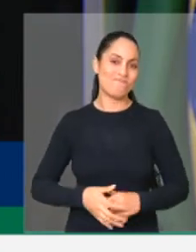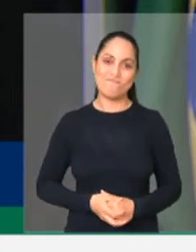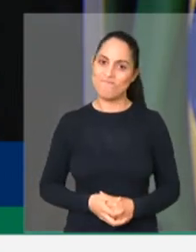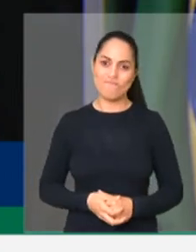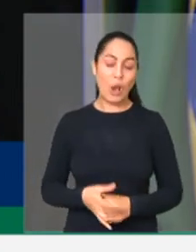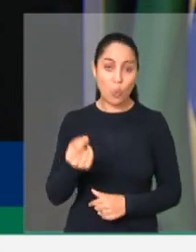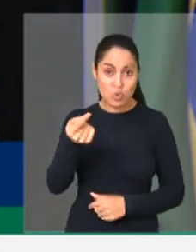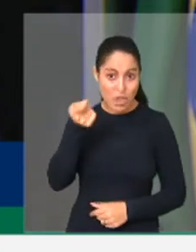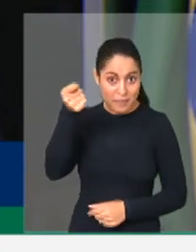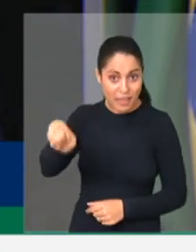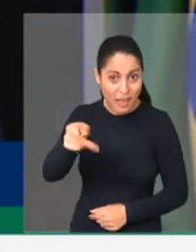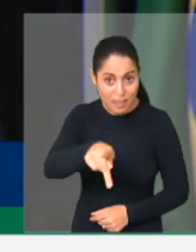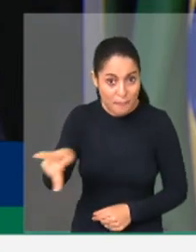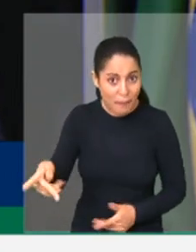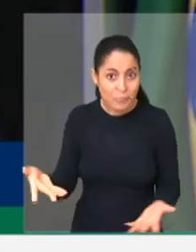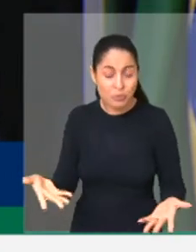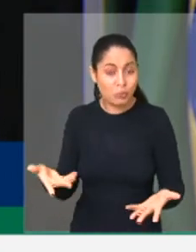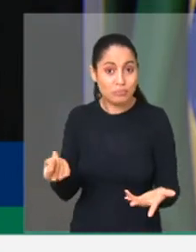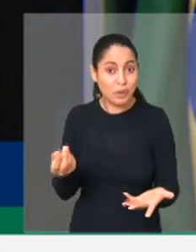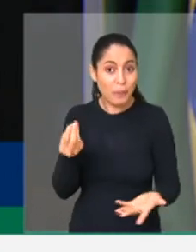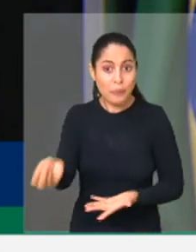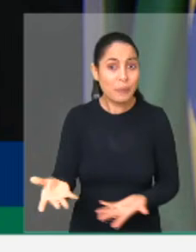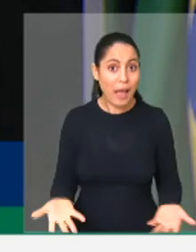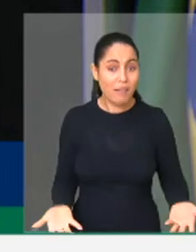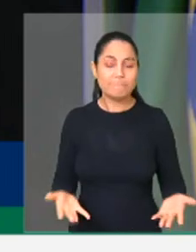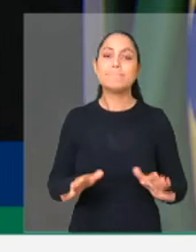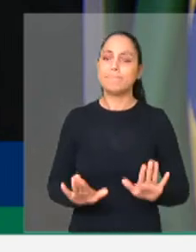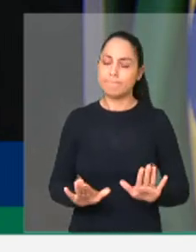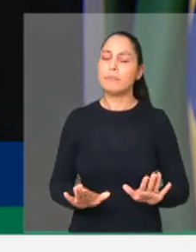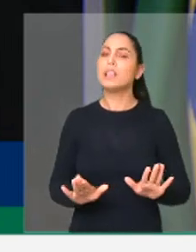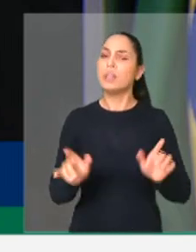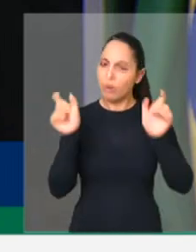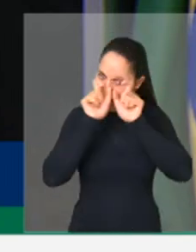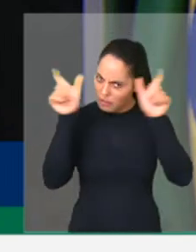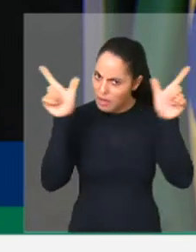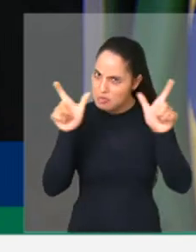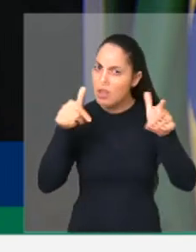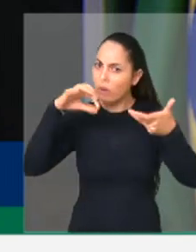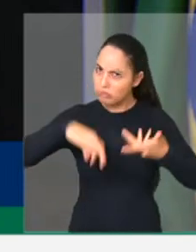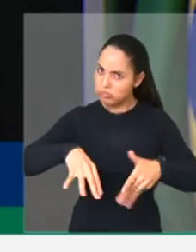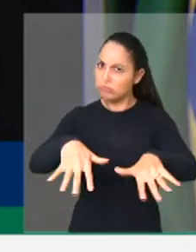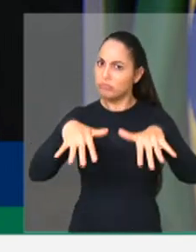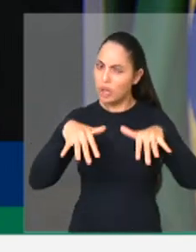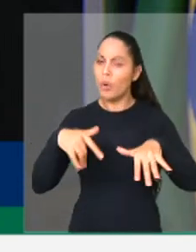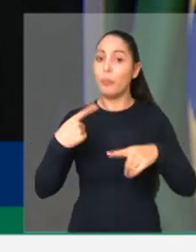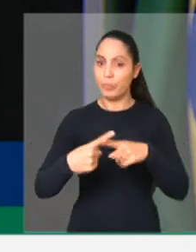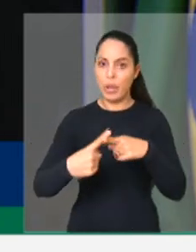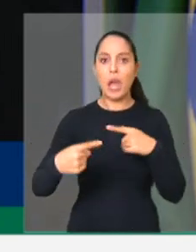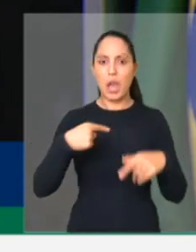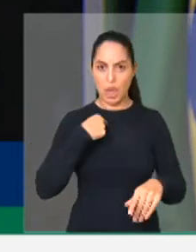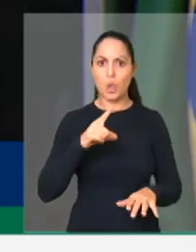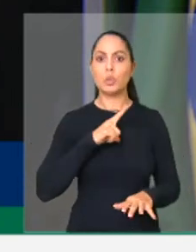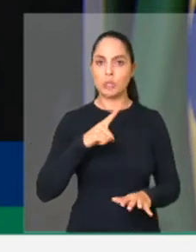PREFEITOS DE PAGAR PORQUE É LEI. NÓS VOTAMOS AQUI NESSE CONGRESSO HOJE É UMA LEI FEDERAL, OS PREFEITOS TÊM